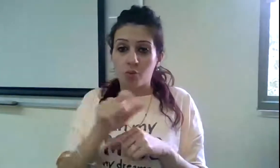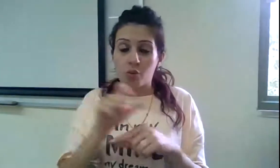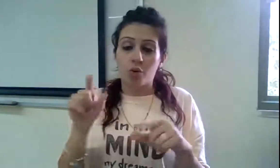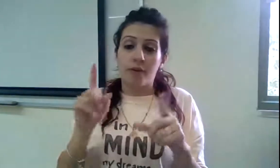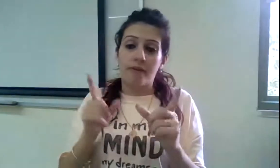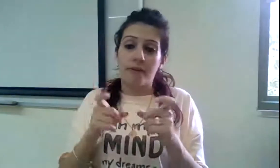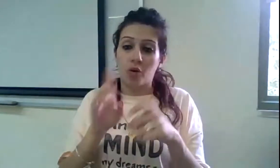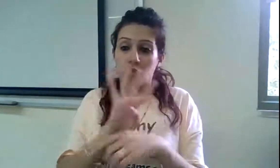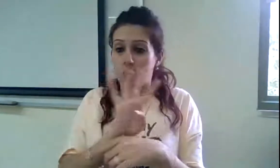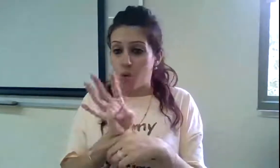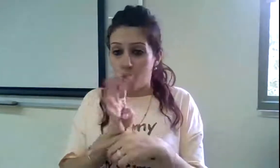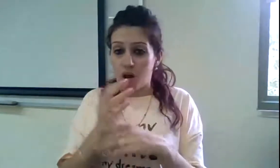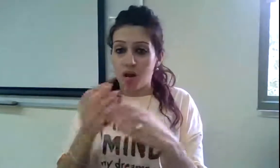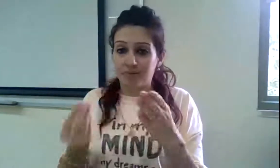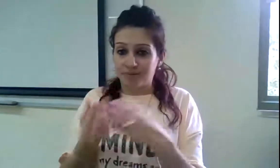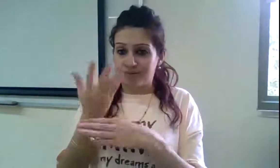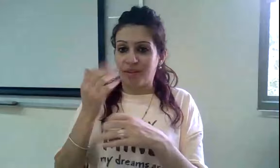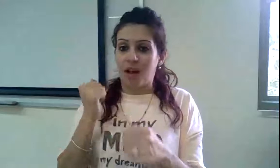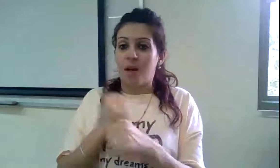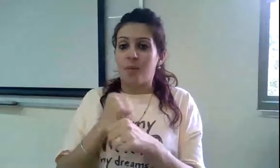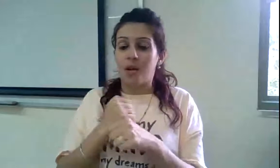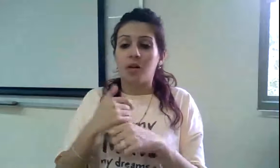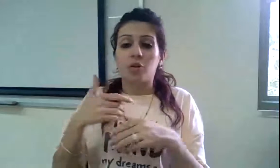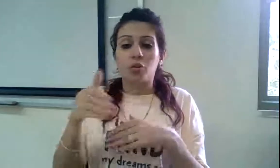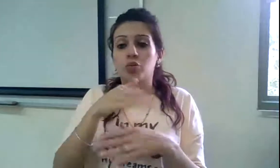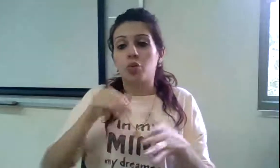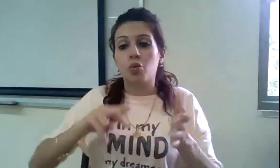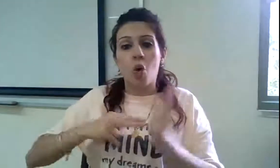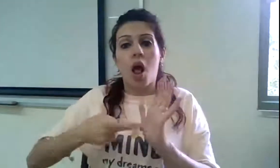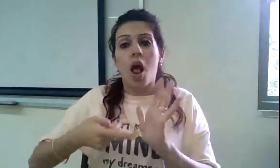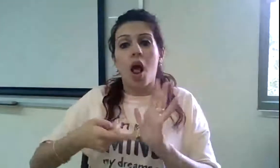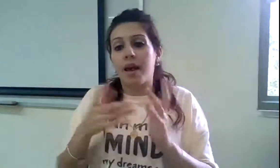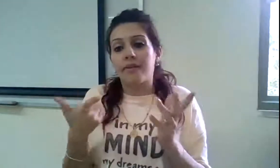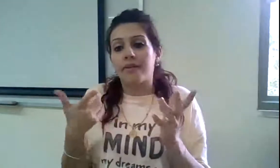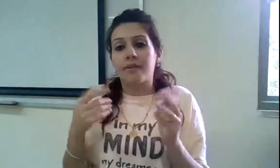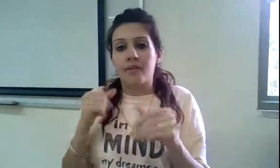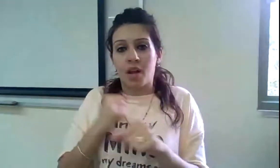ولكن في نفس الوقت كنا قد اطلقنا للتو